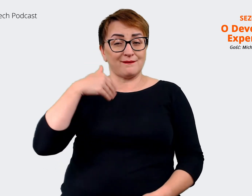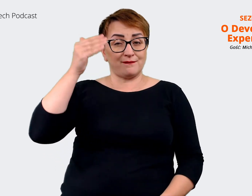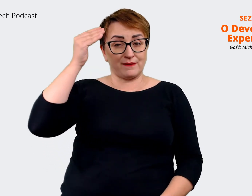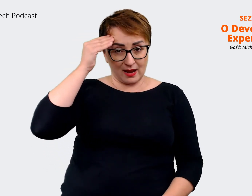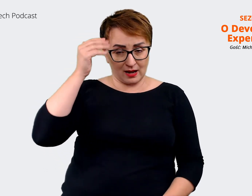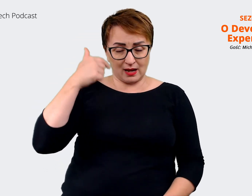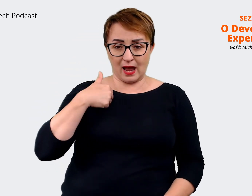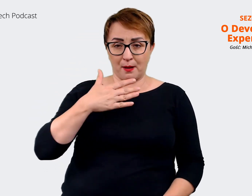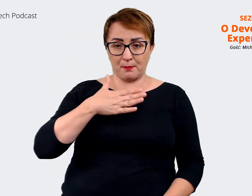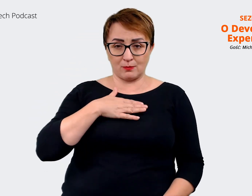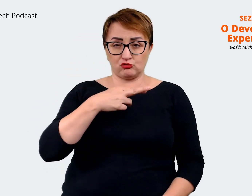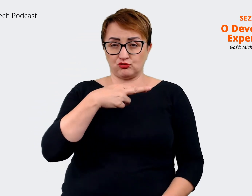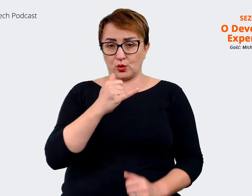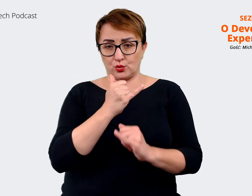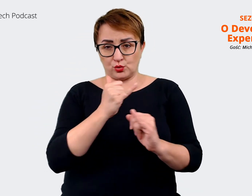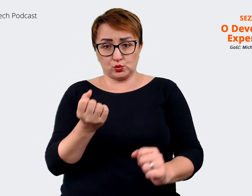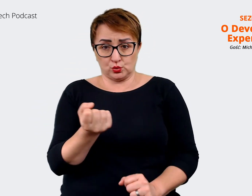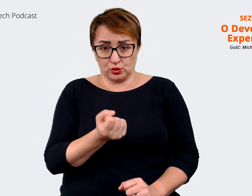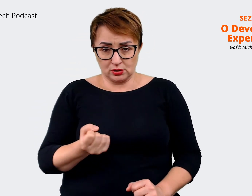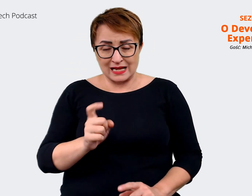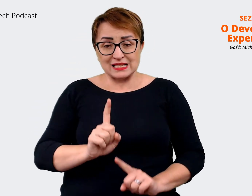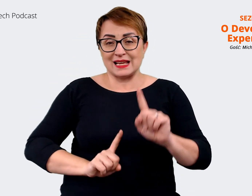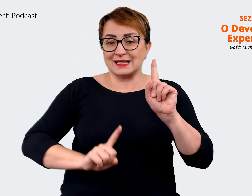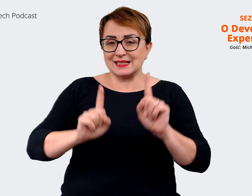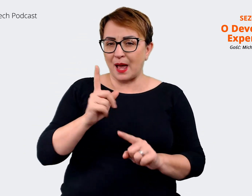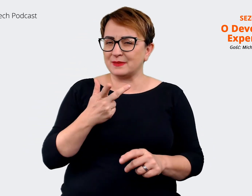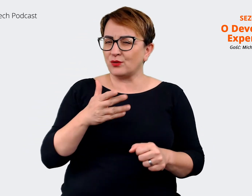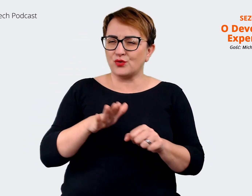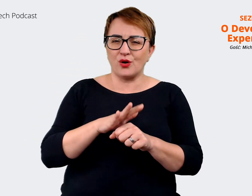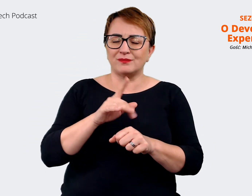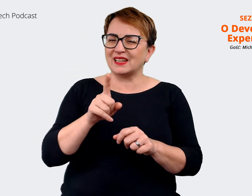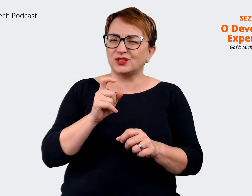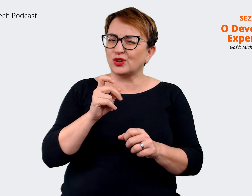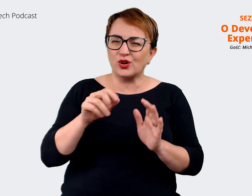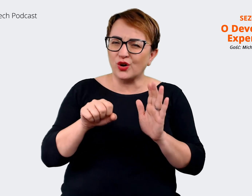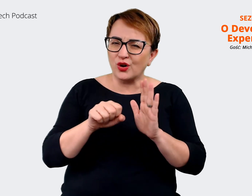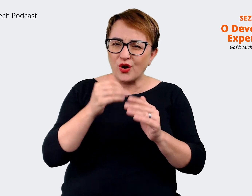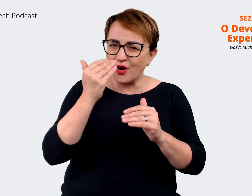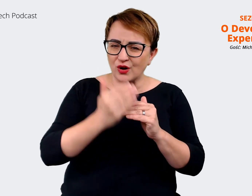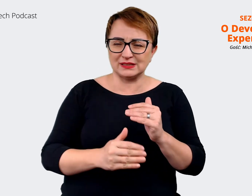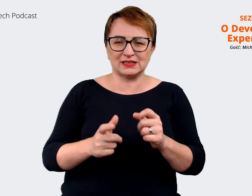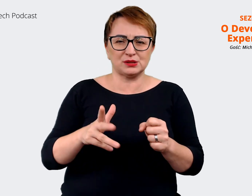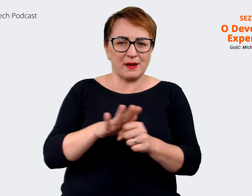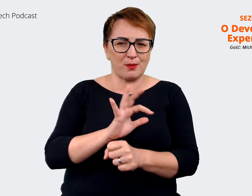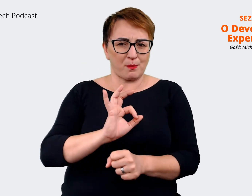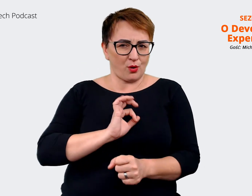do użycia i czasem nie do końca spełnia to ich, że tak powiem, potrzeby, czasem tak się zdarza, to